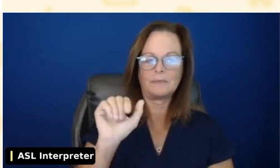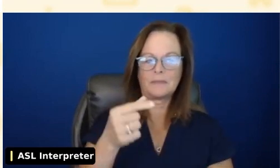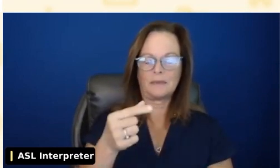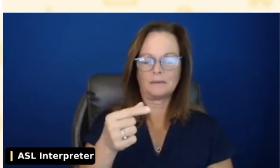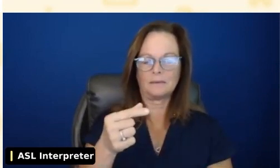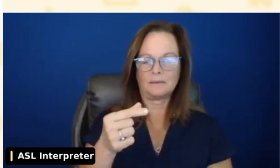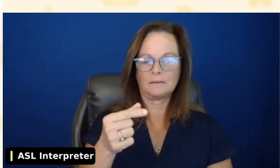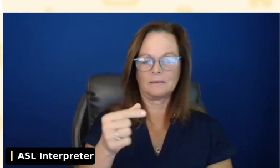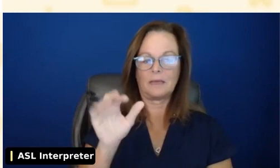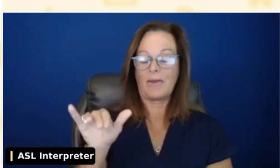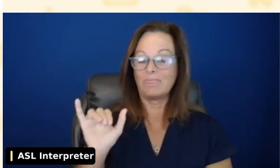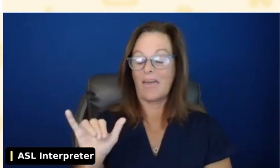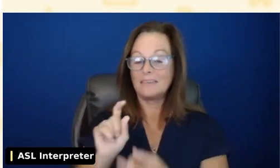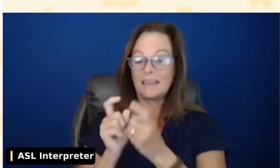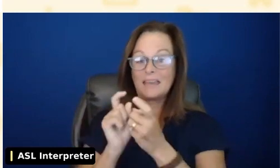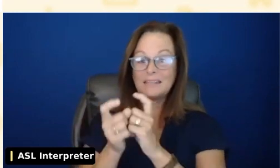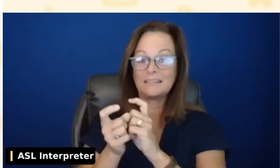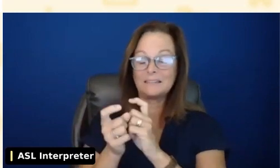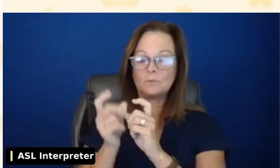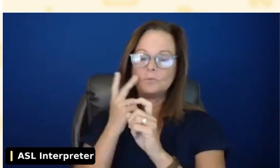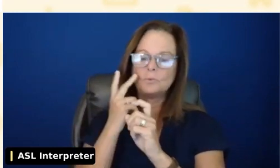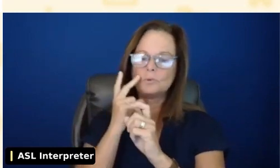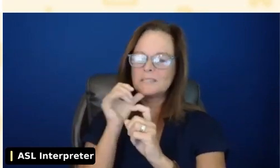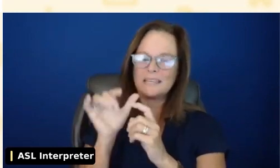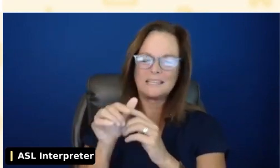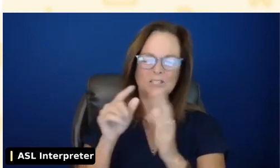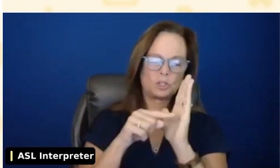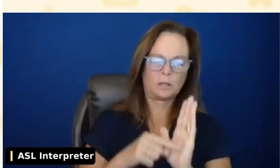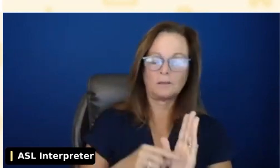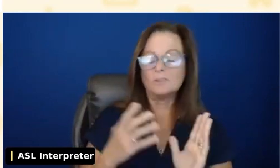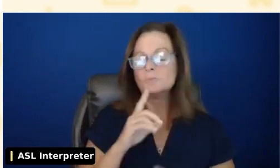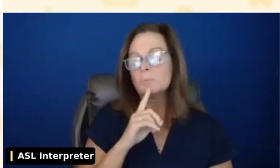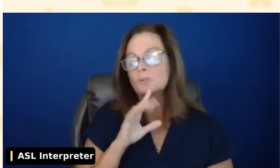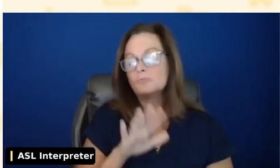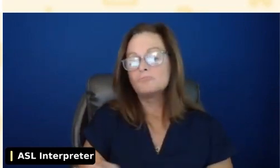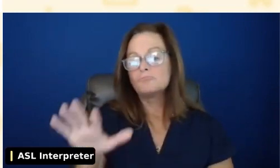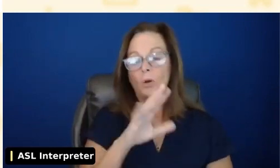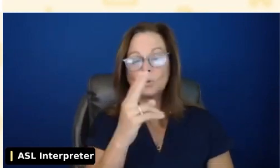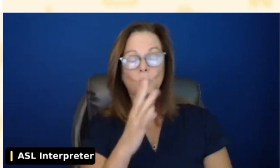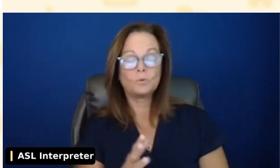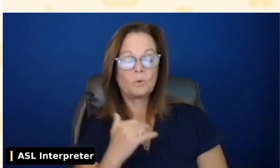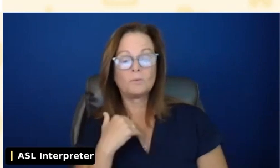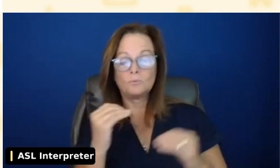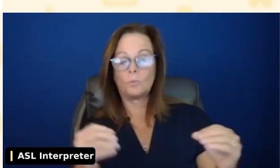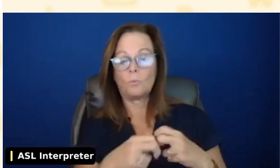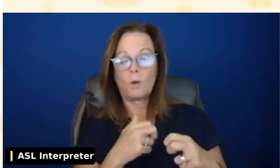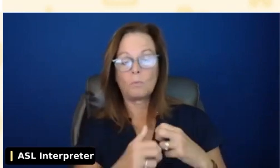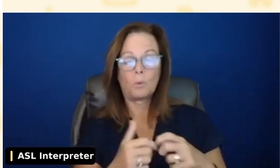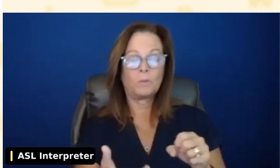No estás comprobando que se hayan creado correctamente. Sólo te aseguras de que el usuario no tenga problemas para interactuar con ellos.